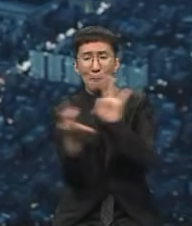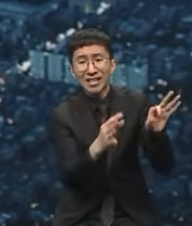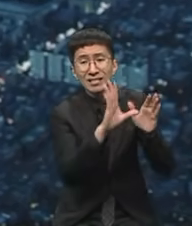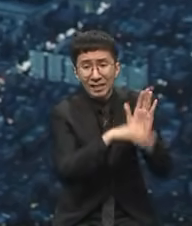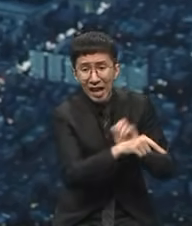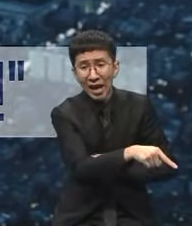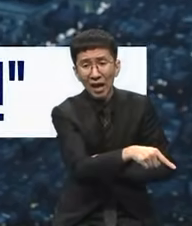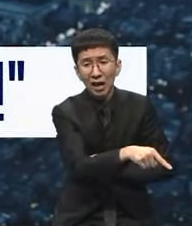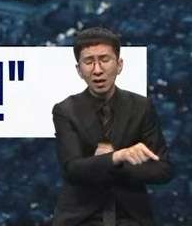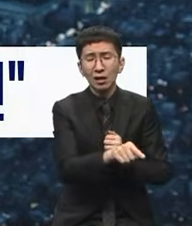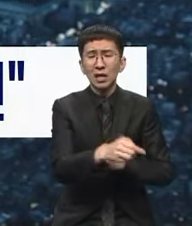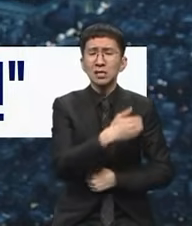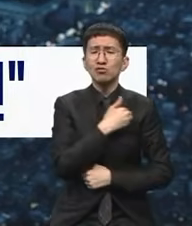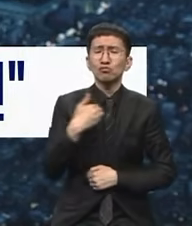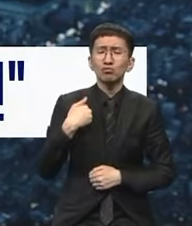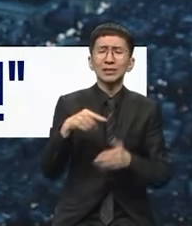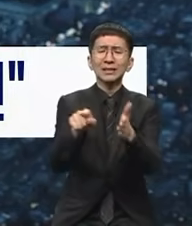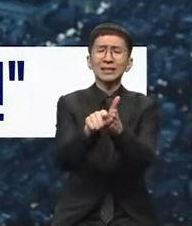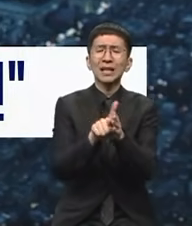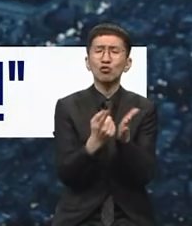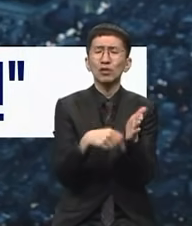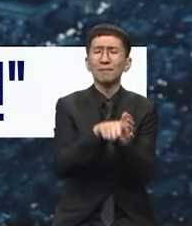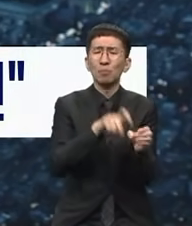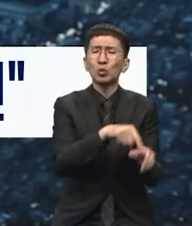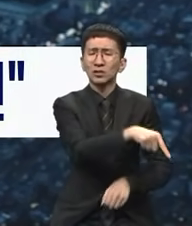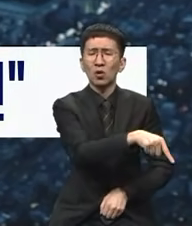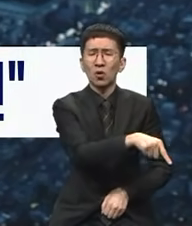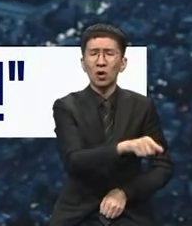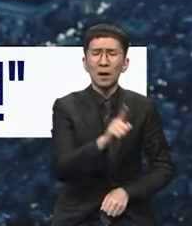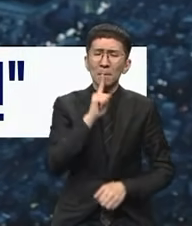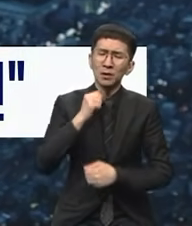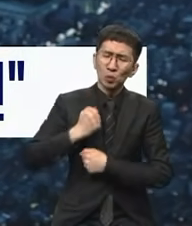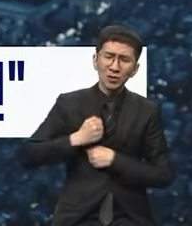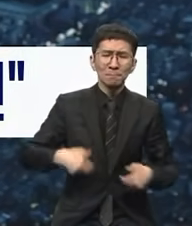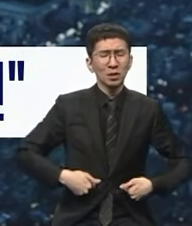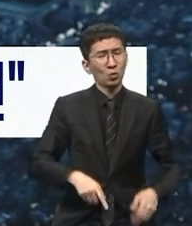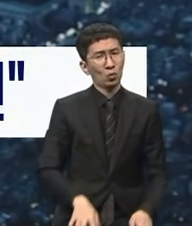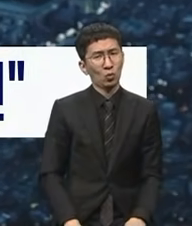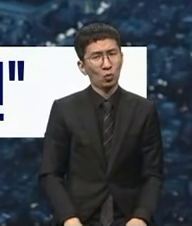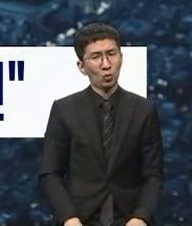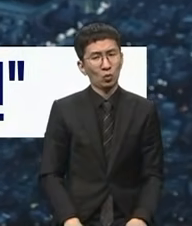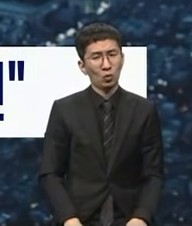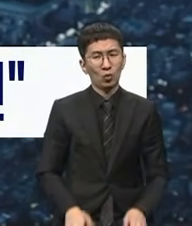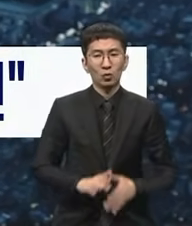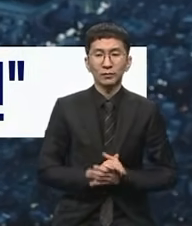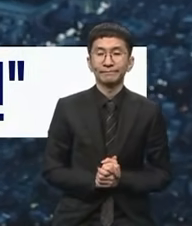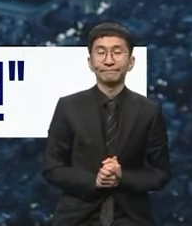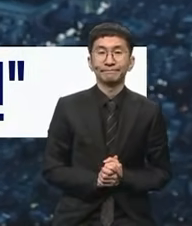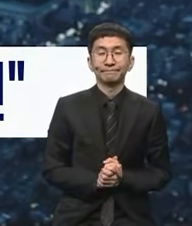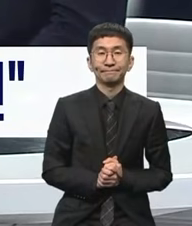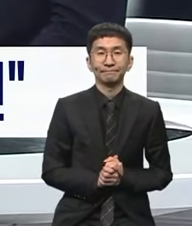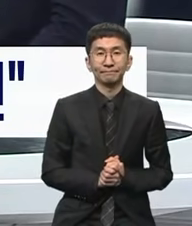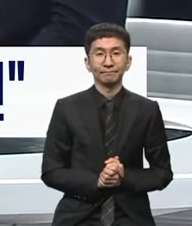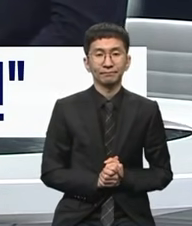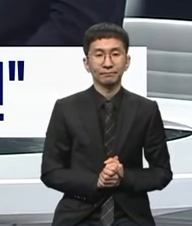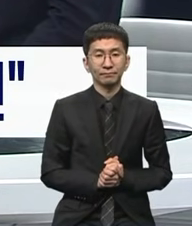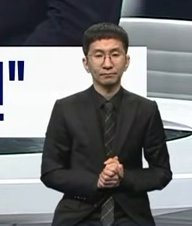정당으로 보이게 할 것인가라는 점에서 조금 더 신중했으면 좋겠다 이런 아쉬운 생각을 갖습니다.